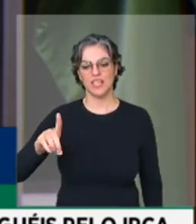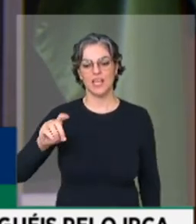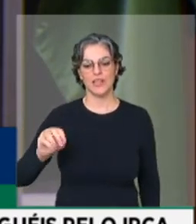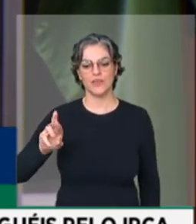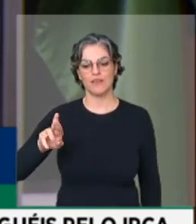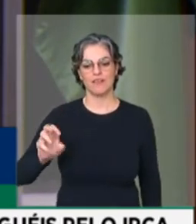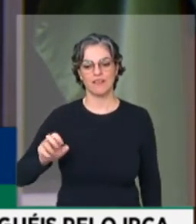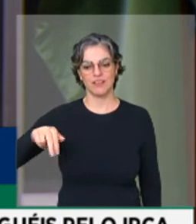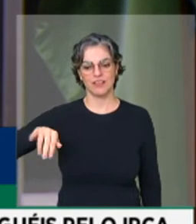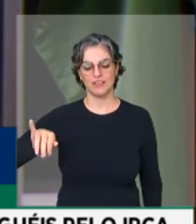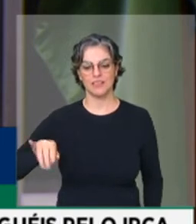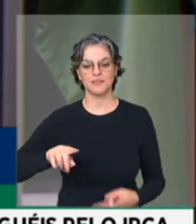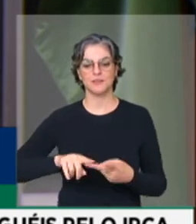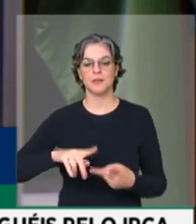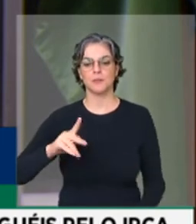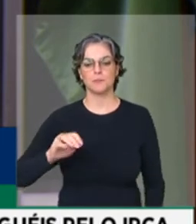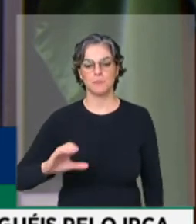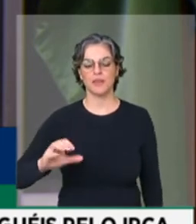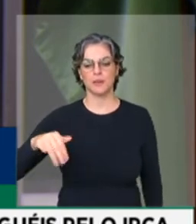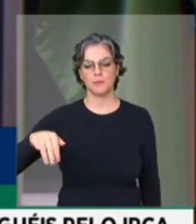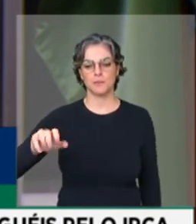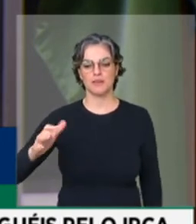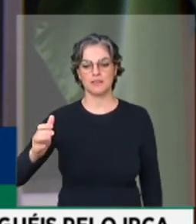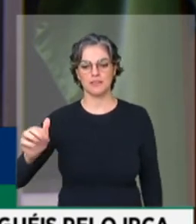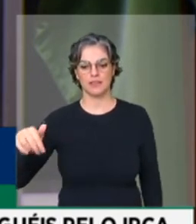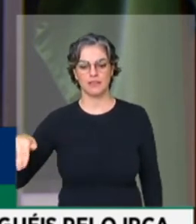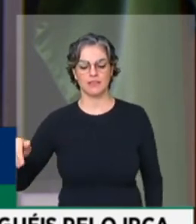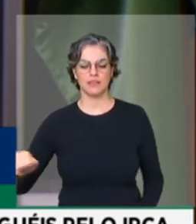PRESENÇA DE PEQUI MECENAS, DE CRIS ABREU DA ABSOLUTO RAP E HOJE EU TENHO CERTEZA QUE